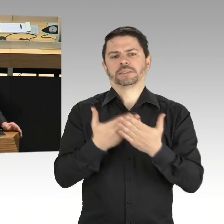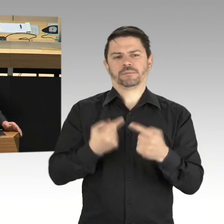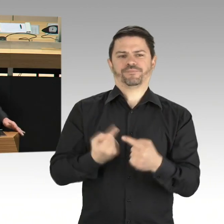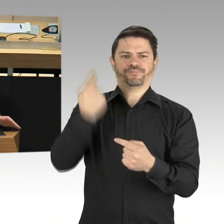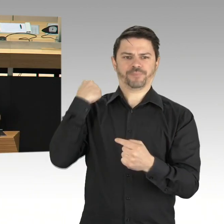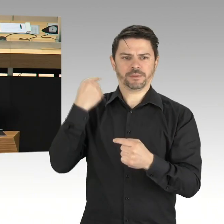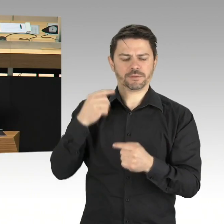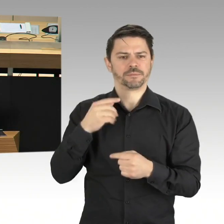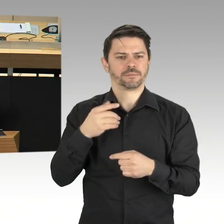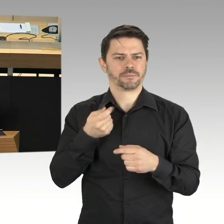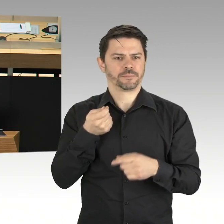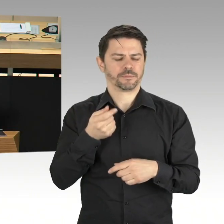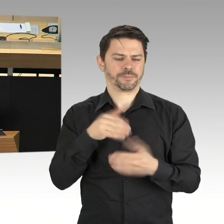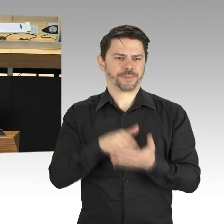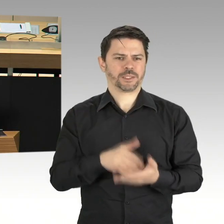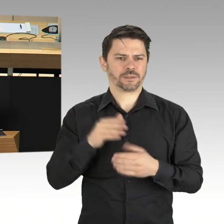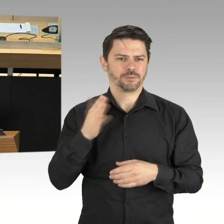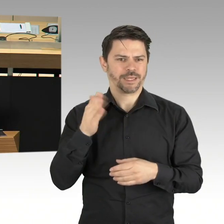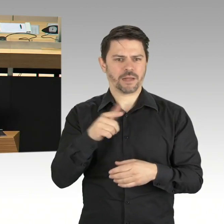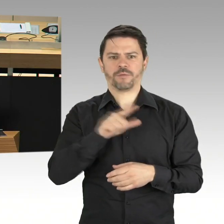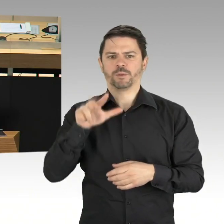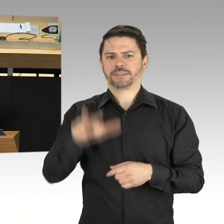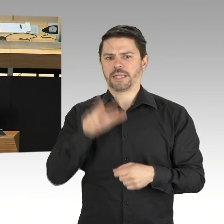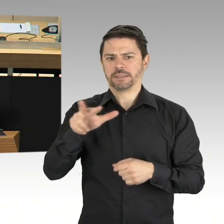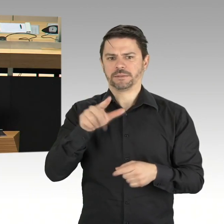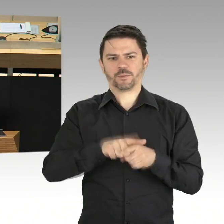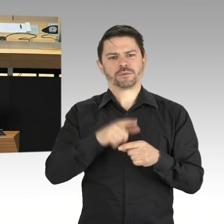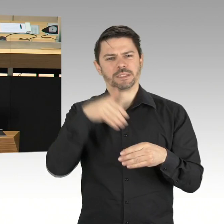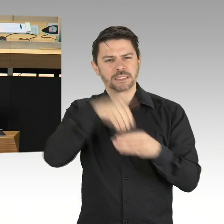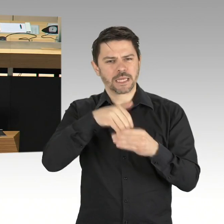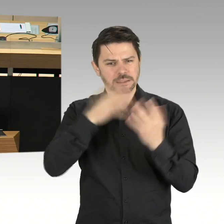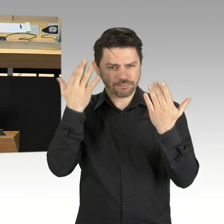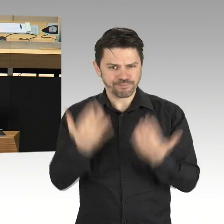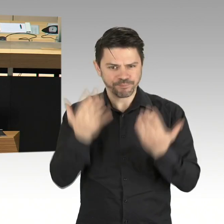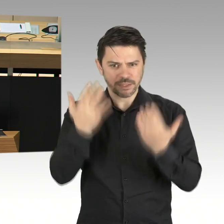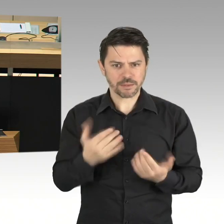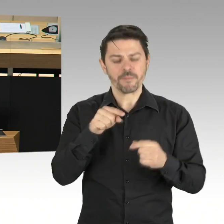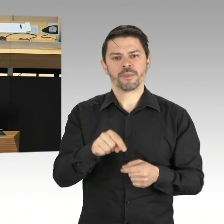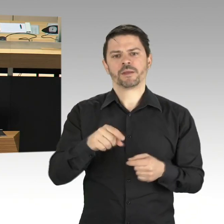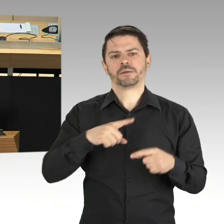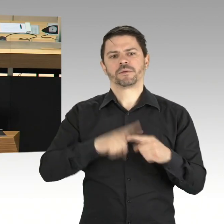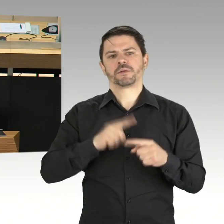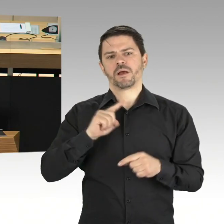und eine Absenkung tritt überhaupt erst in Kraft, wenn die Mietobergrenze um 20 Prozent überhöht ist.